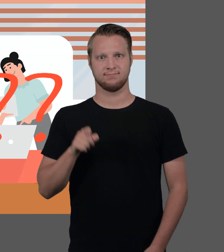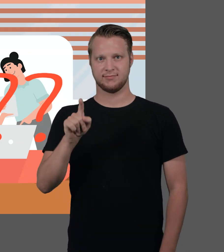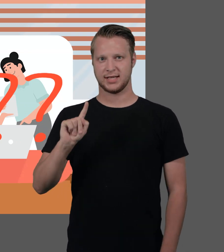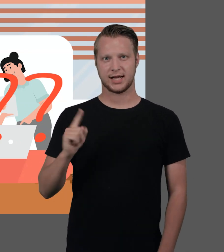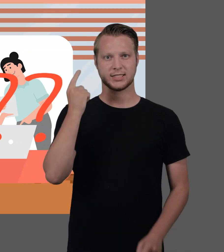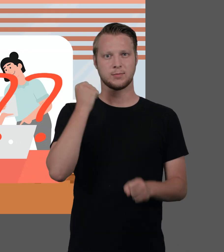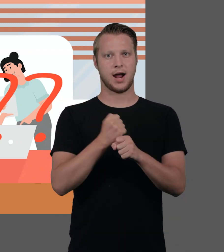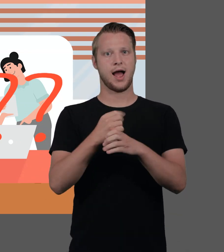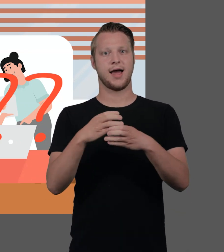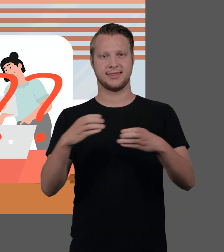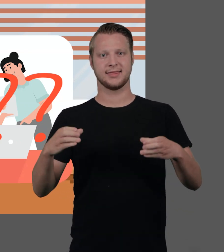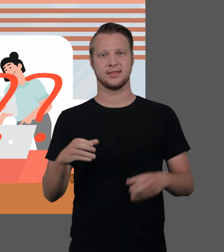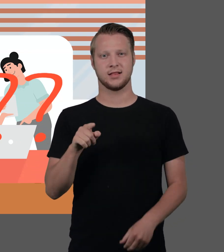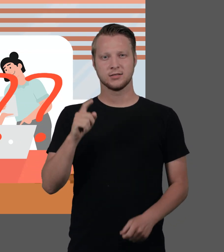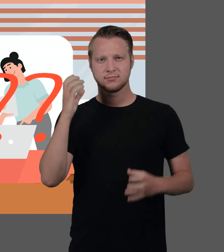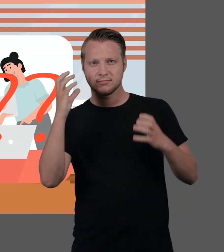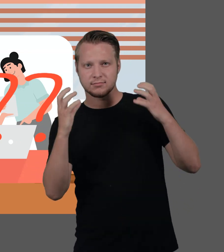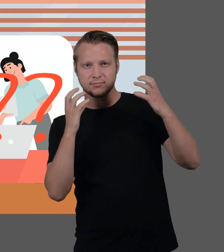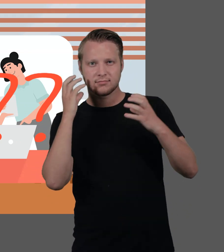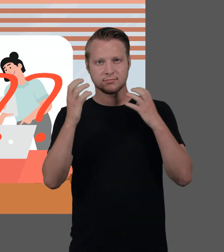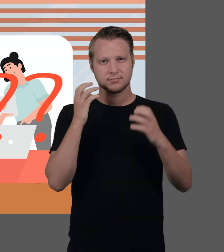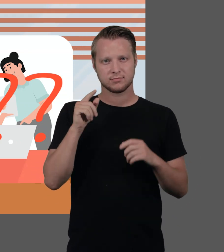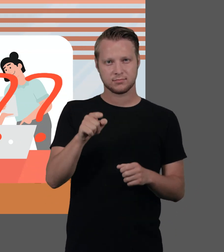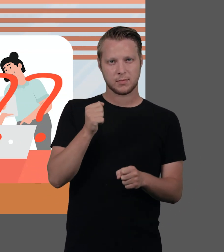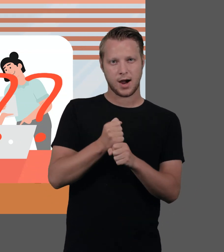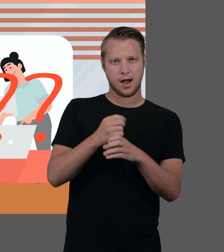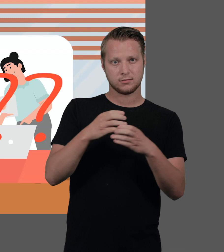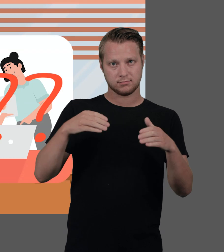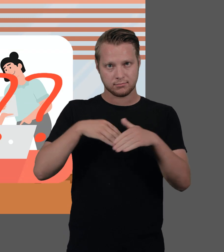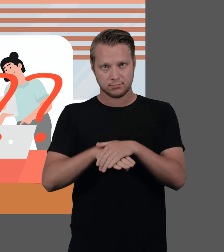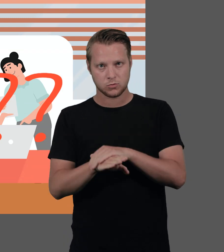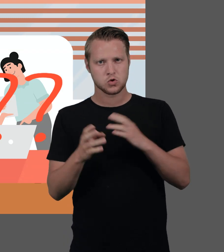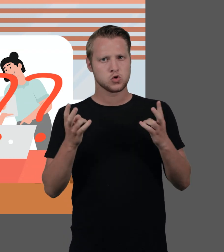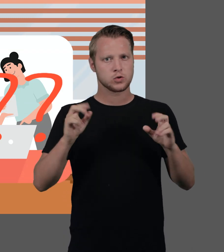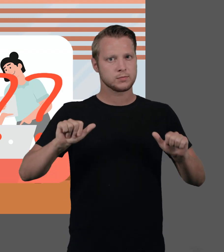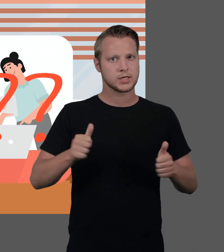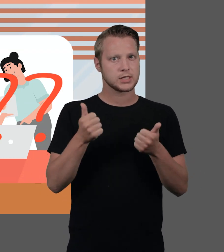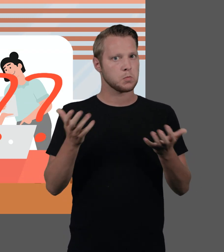Maar omdat dit zijn eerste baan is, maakt hij zich zorgen over hoe zijn start bij het bedrijf zal zijn.